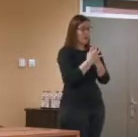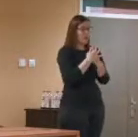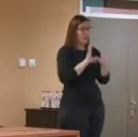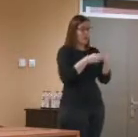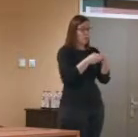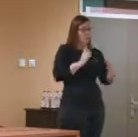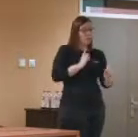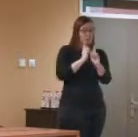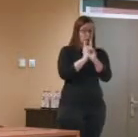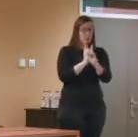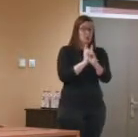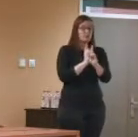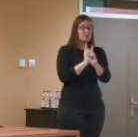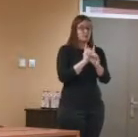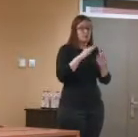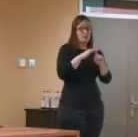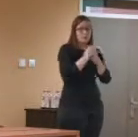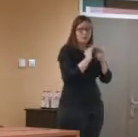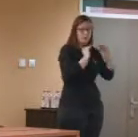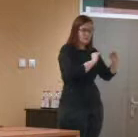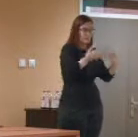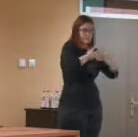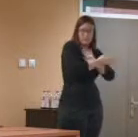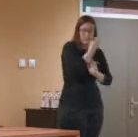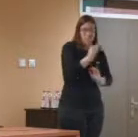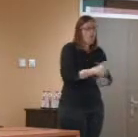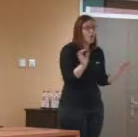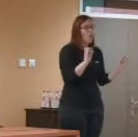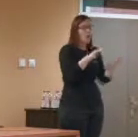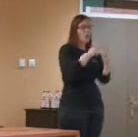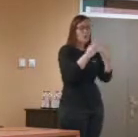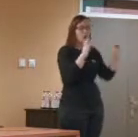partidos de la oposición, de los medios de comunicación críticos, de los sindicatos... En fin, quién no pasara